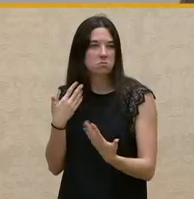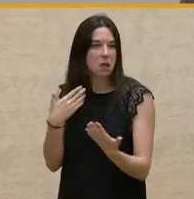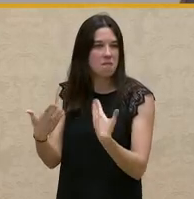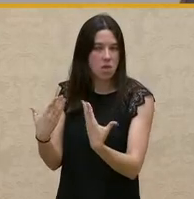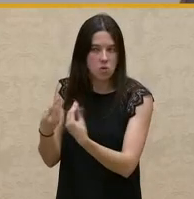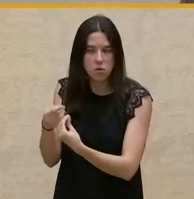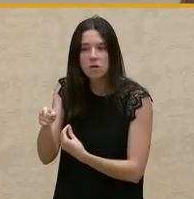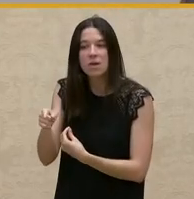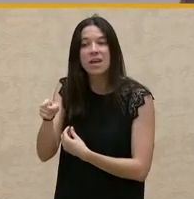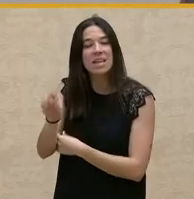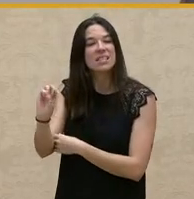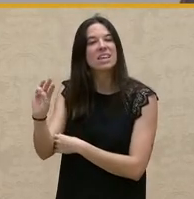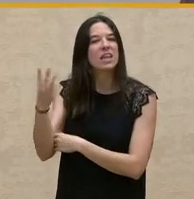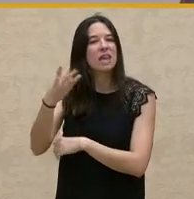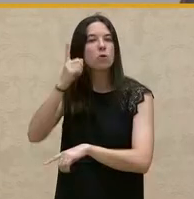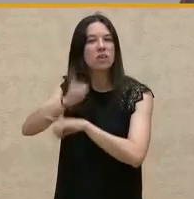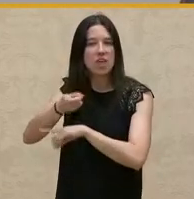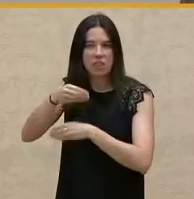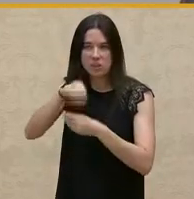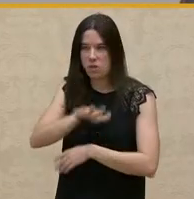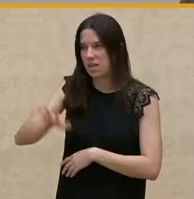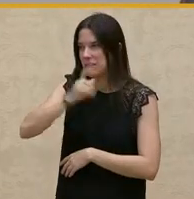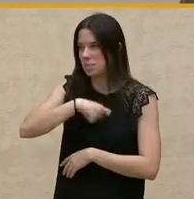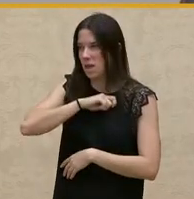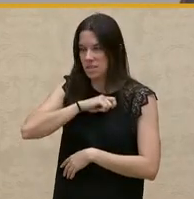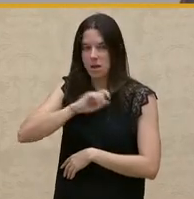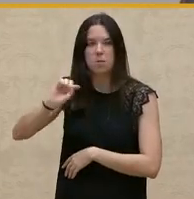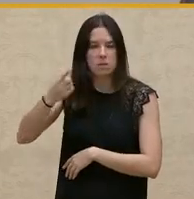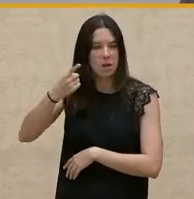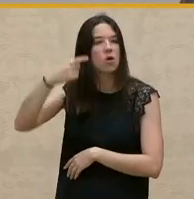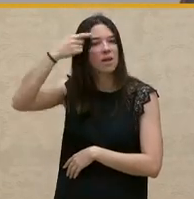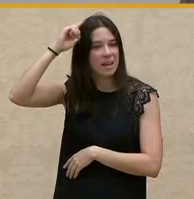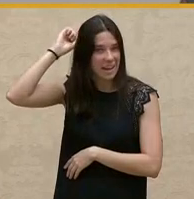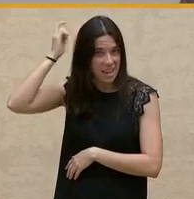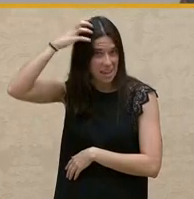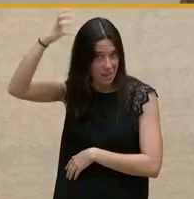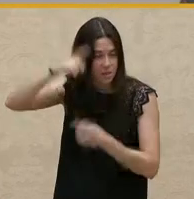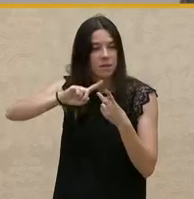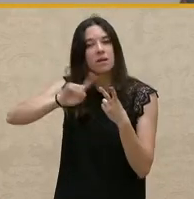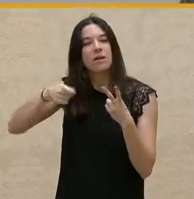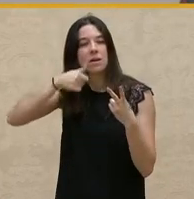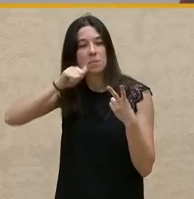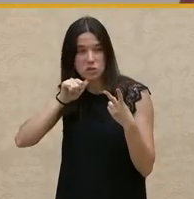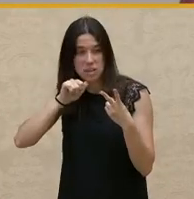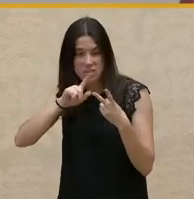es la tercera autoridad del Estado, después de su majestad el rey y el presidente del Gobierno,